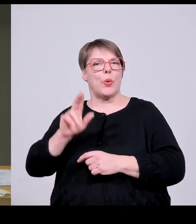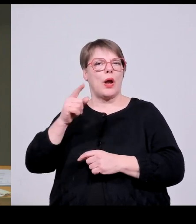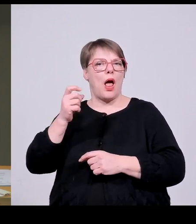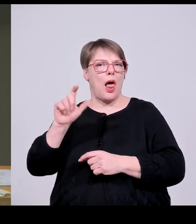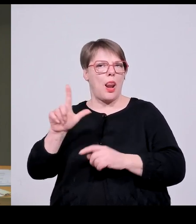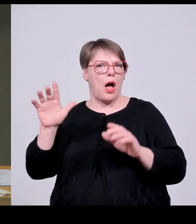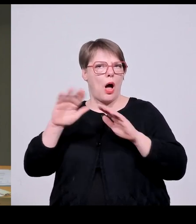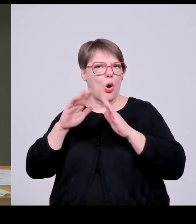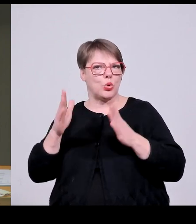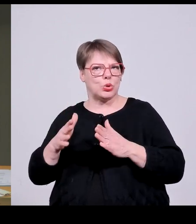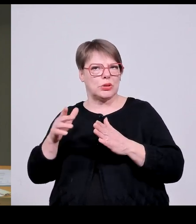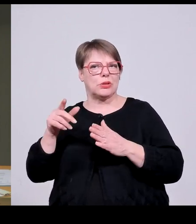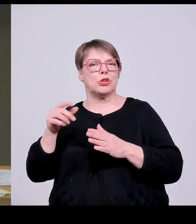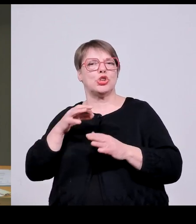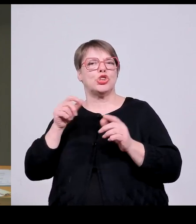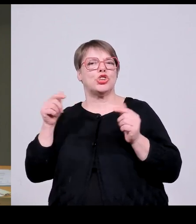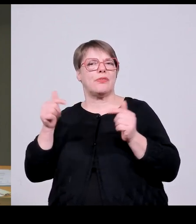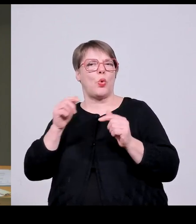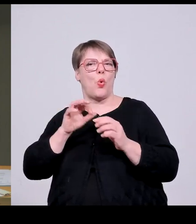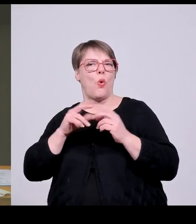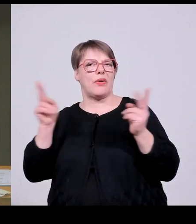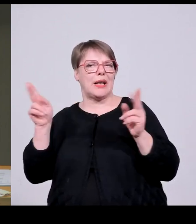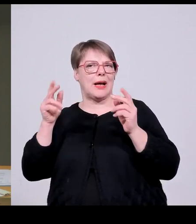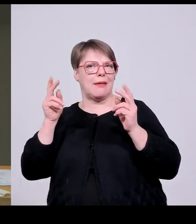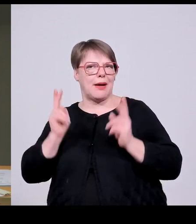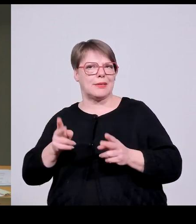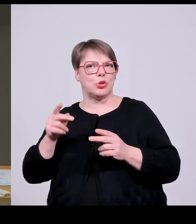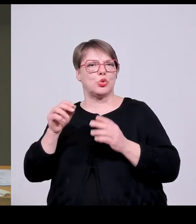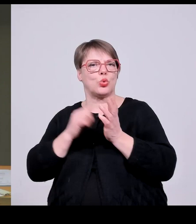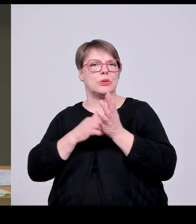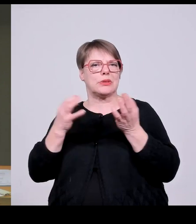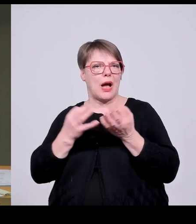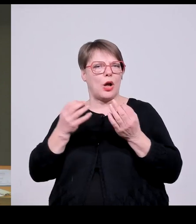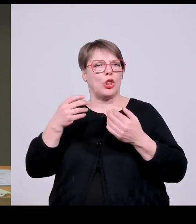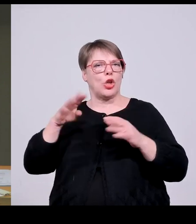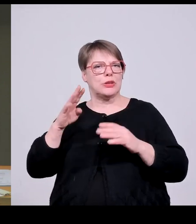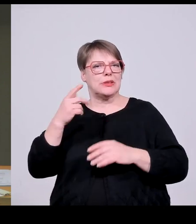Wahl der des stellvertretenden Vorsitzenden des Untersuchungsausschusses zur Untersuchung des Ermittlungs